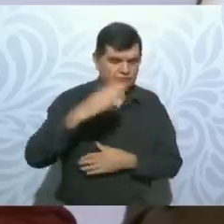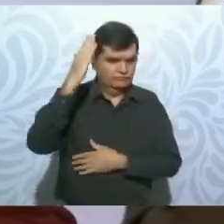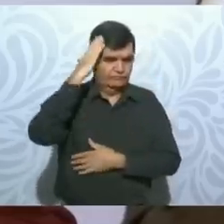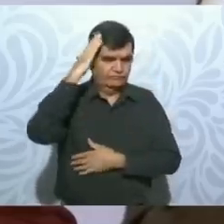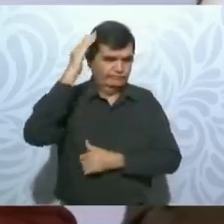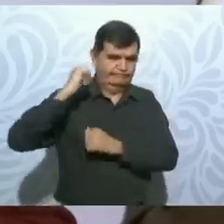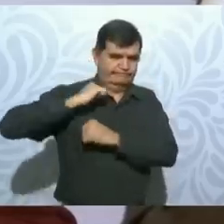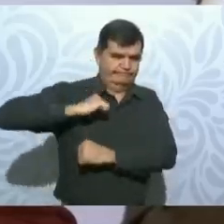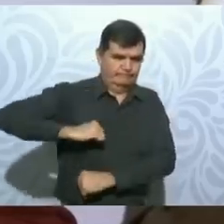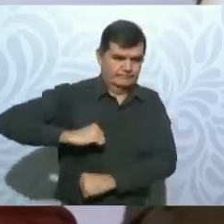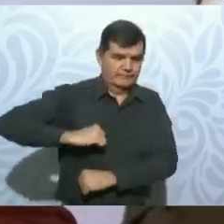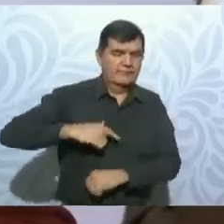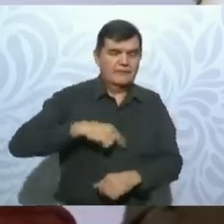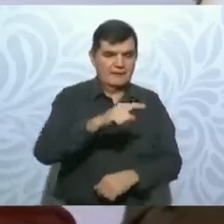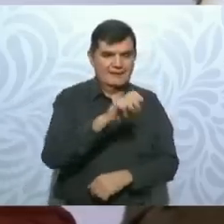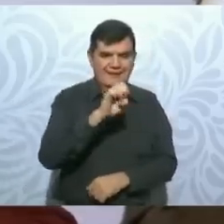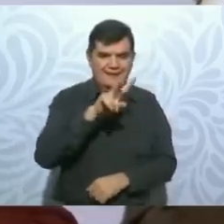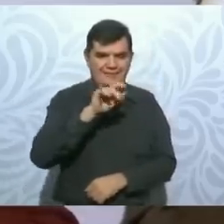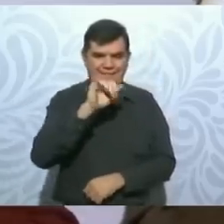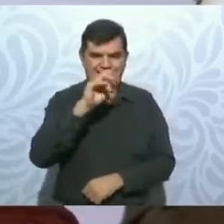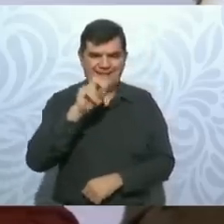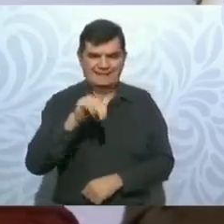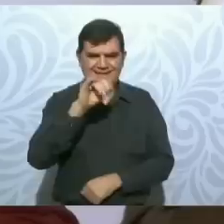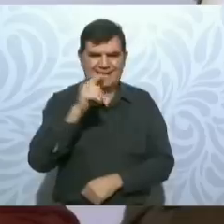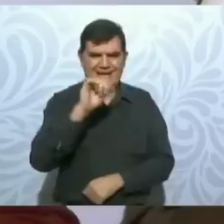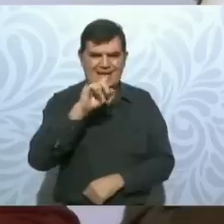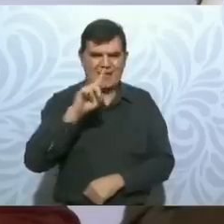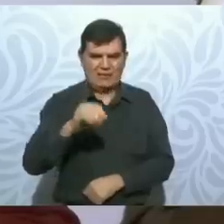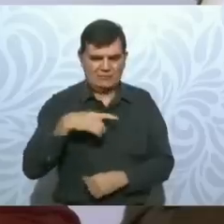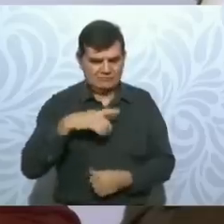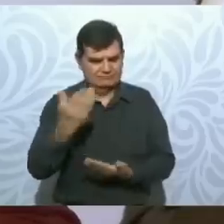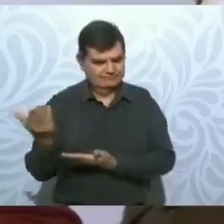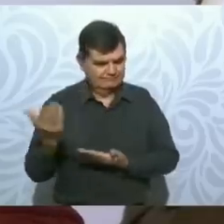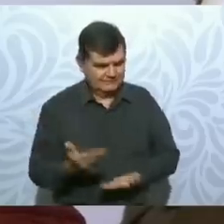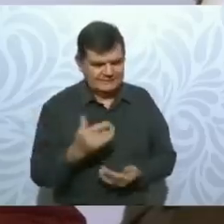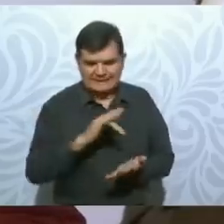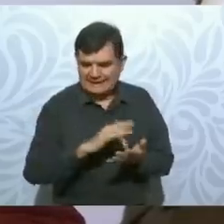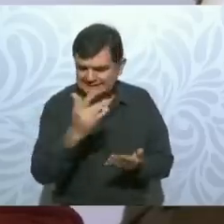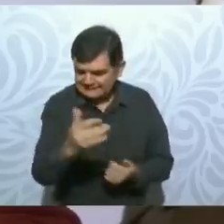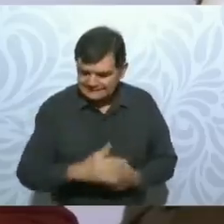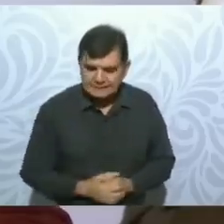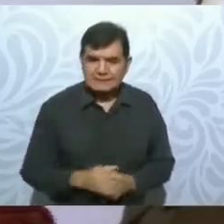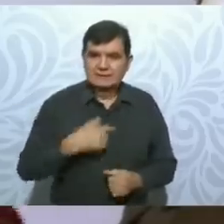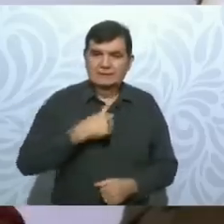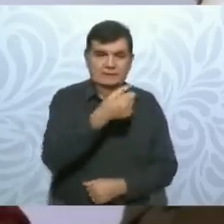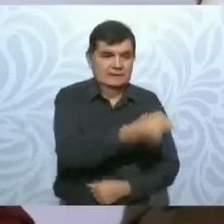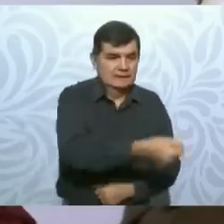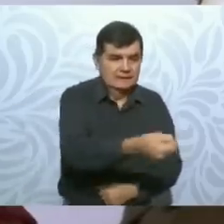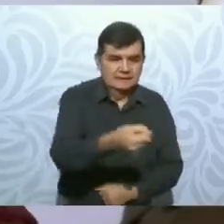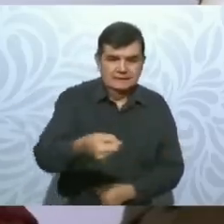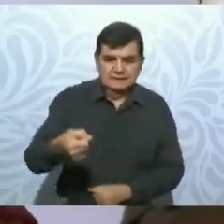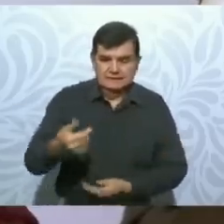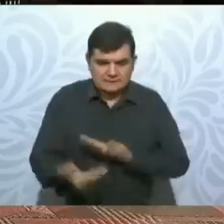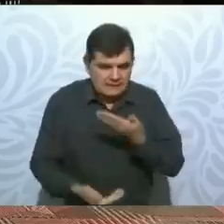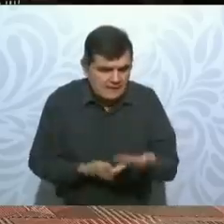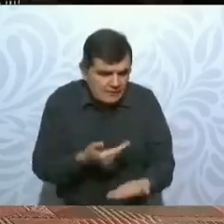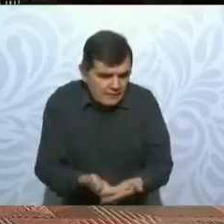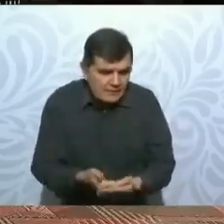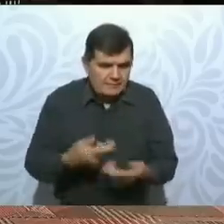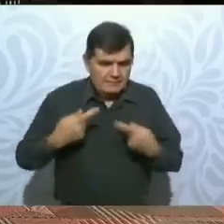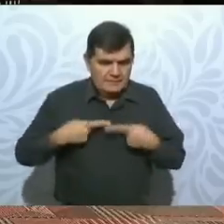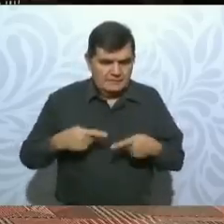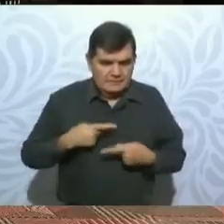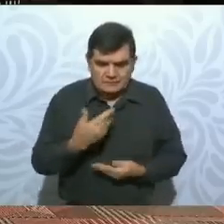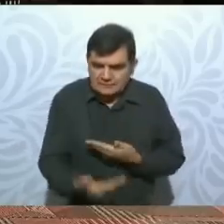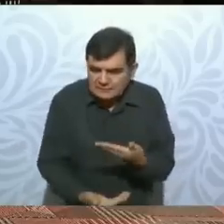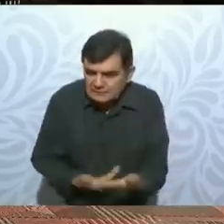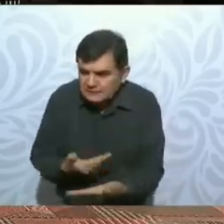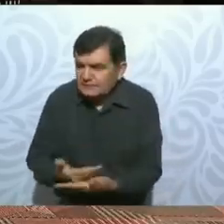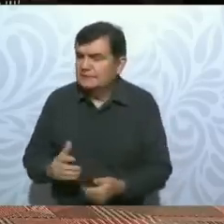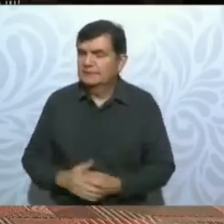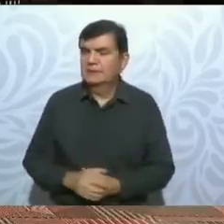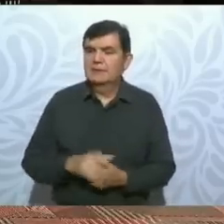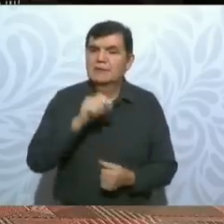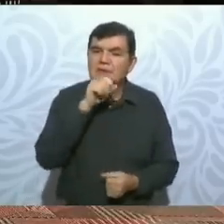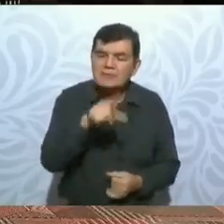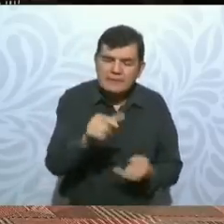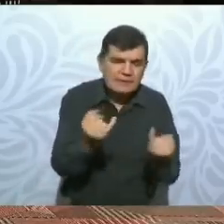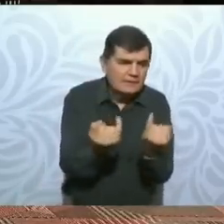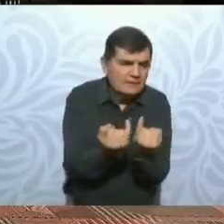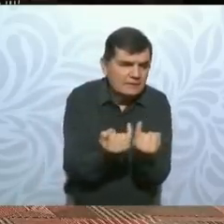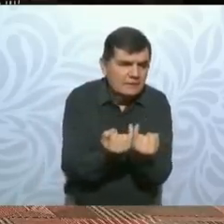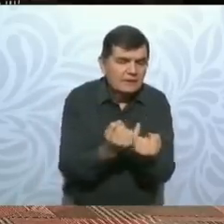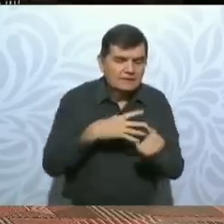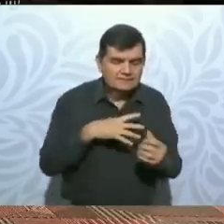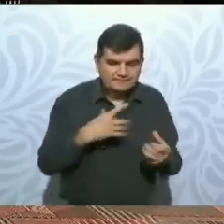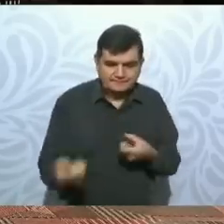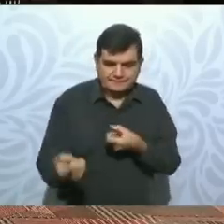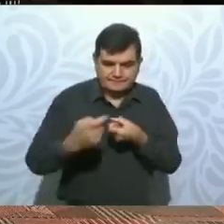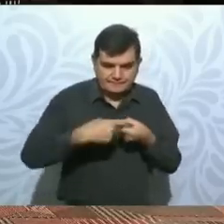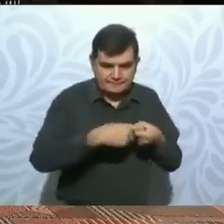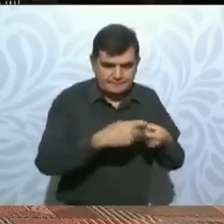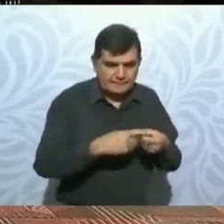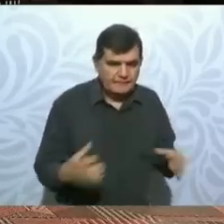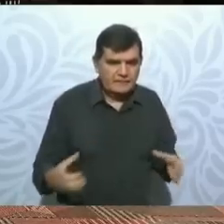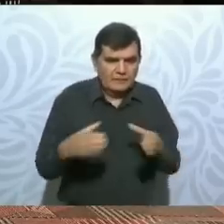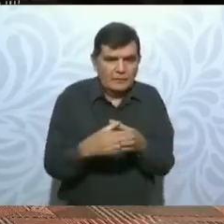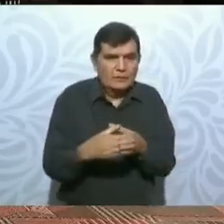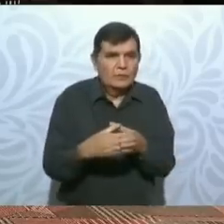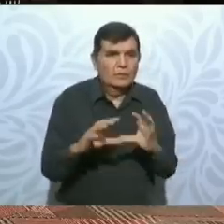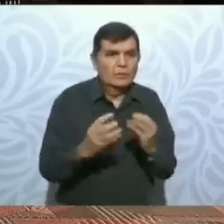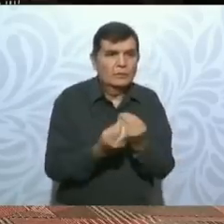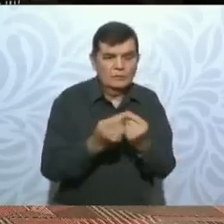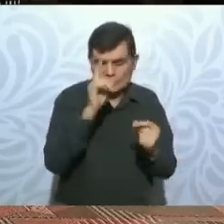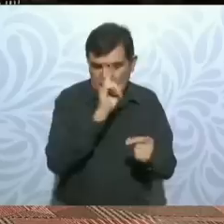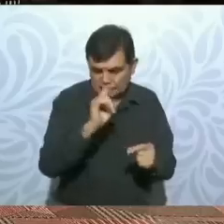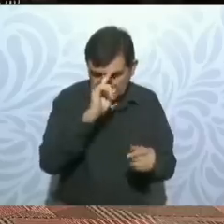gobernadora evely Salgado saludo a los servidores públicos también integrantes del Consejo Nacional